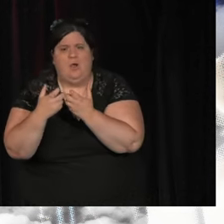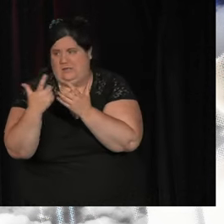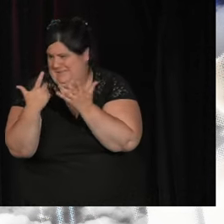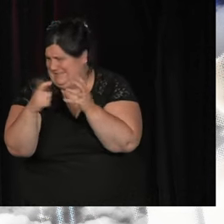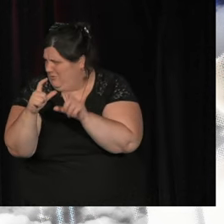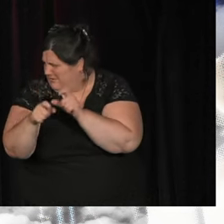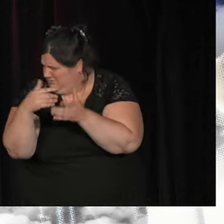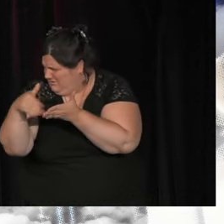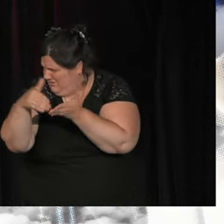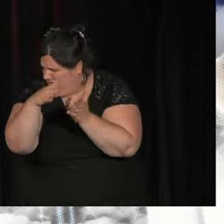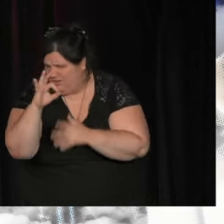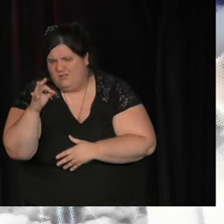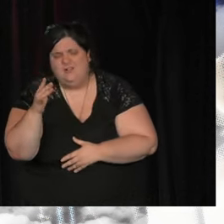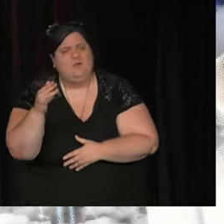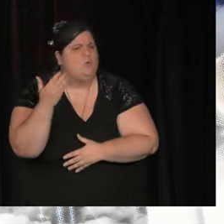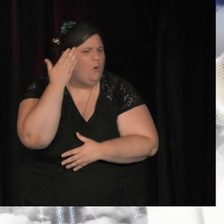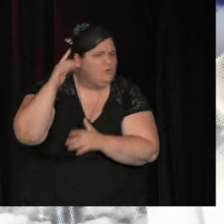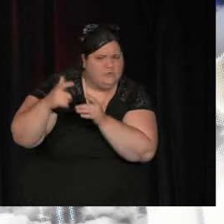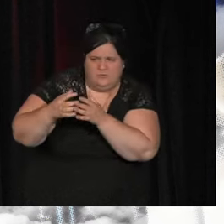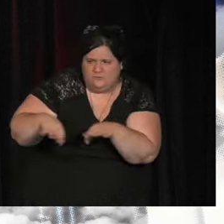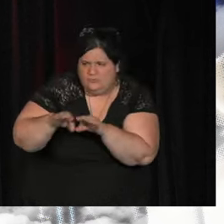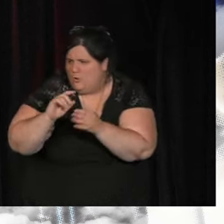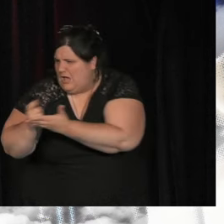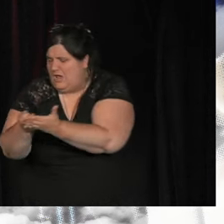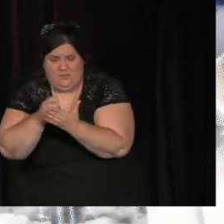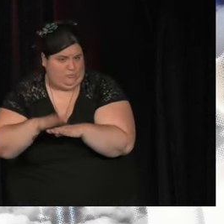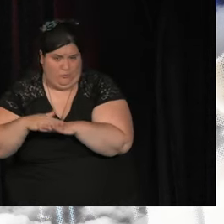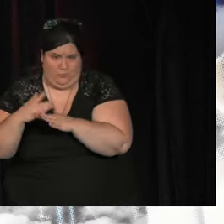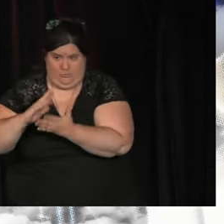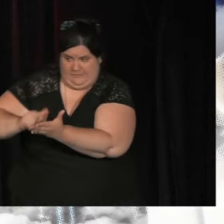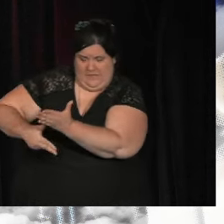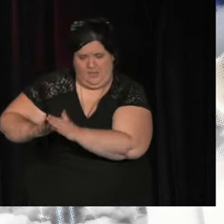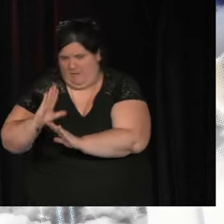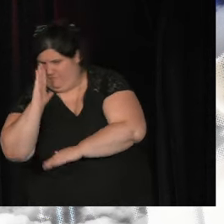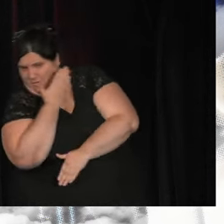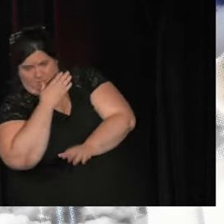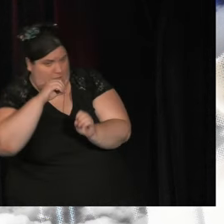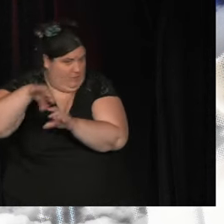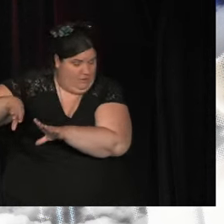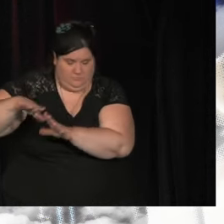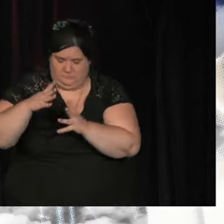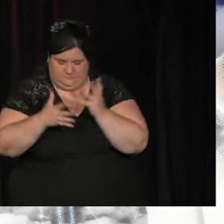Il y a (MRacer) qui avait racheté énormément de studios et là, il y a des deals qui ne se sont pas faits et il y a plein de gens qui se retrouvent sur le carreau. Ce n'était pas des jeux qui allaient mal, à ma connaissance,